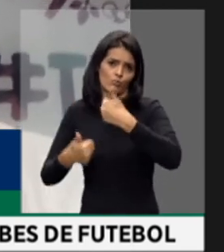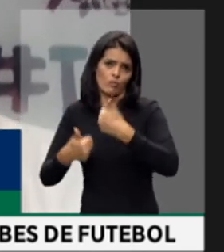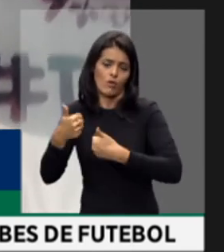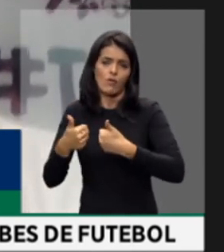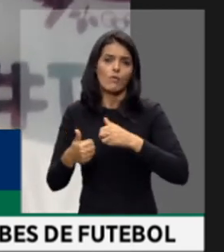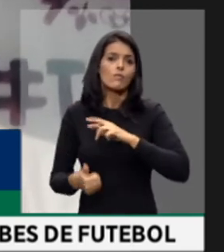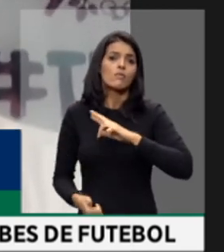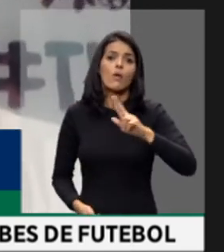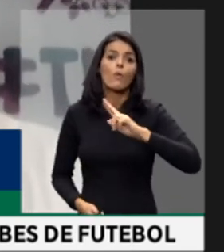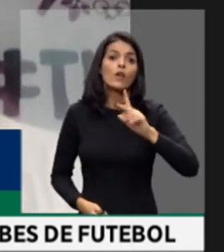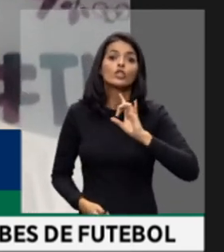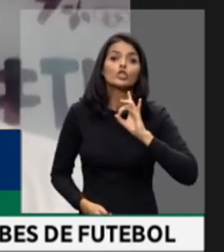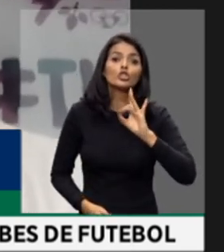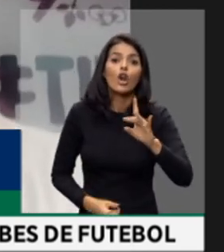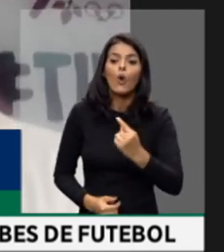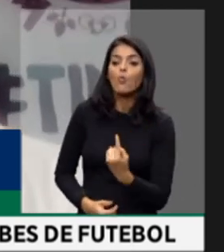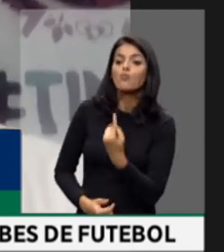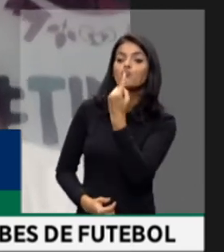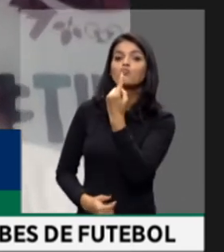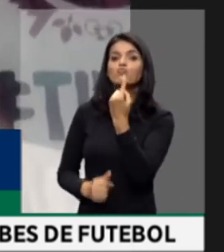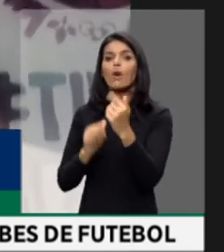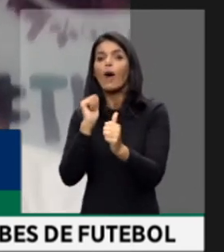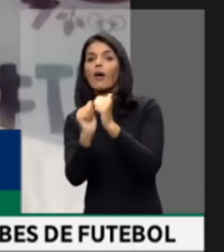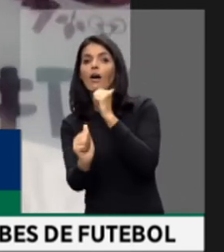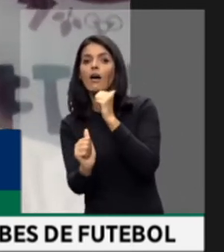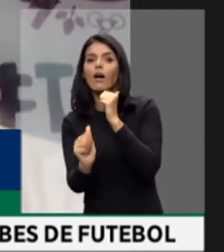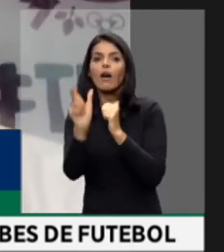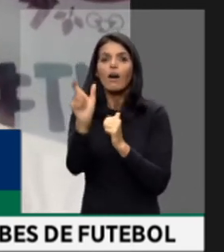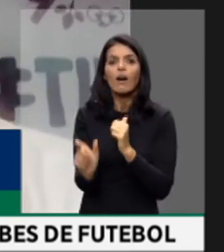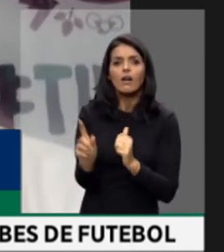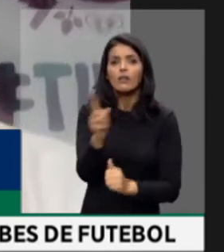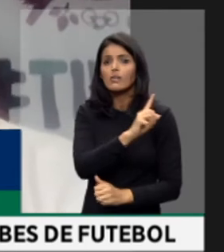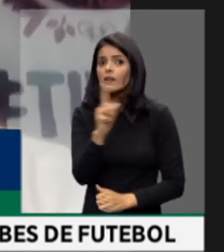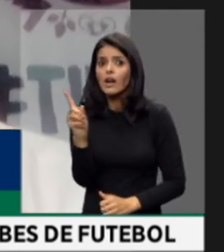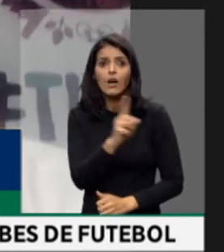EMENDA DO SENADO É PRESERVAR ESSA PEQUENA DESTINAÇÃO DO VOLUME NEGOCIADO, ESTÃO